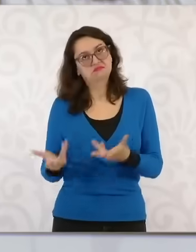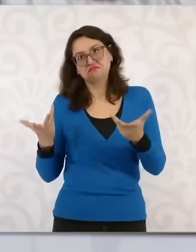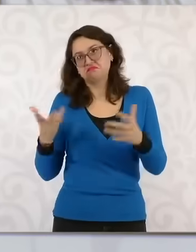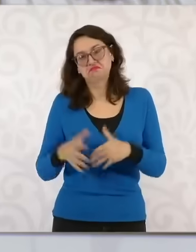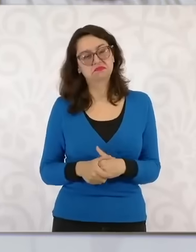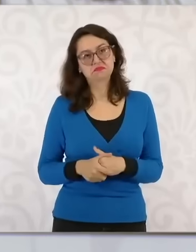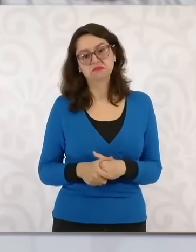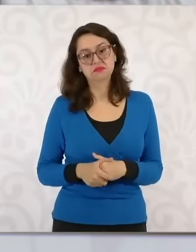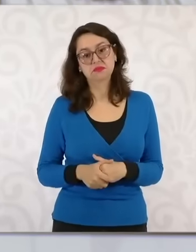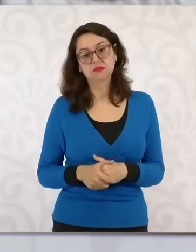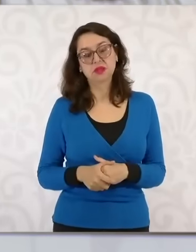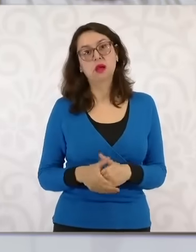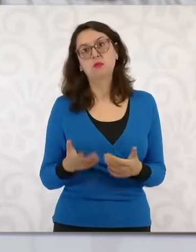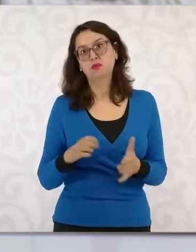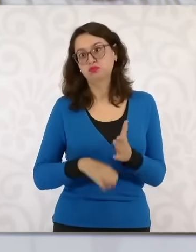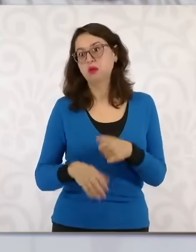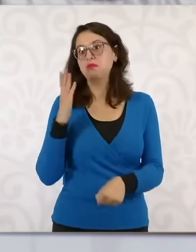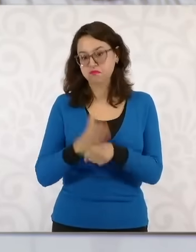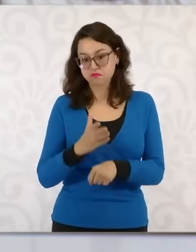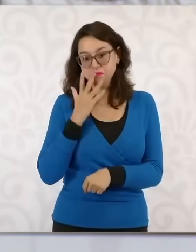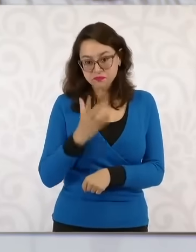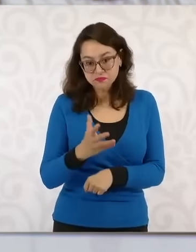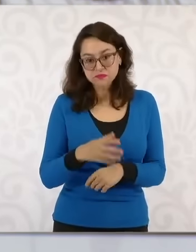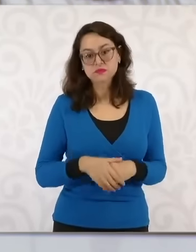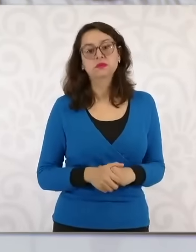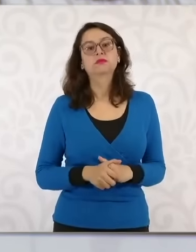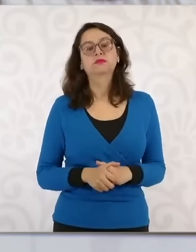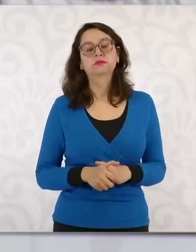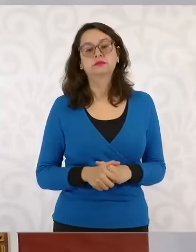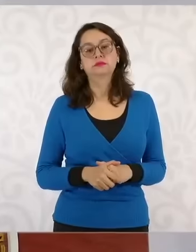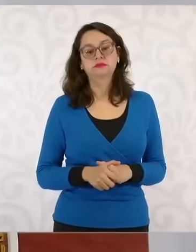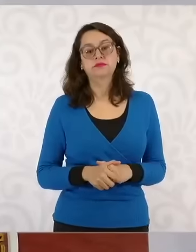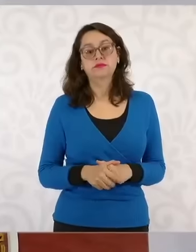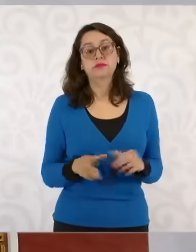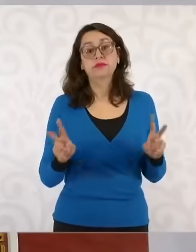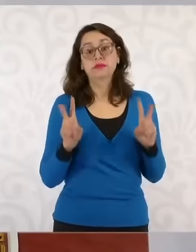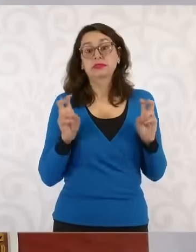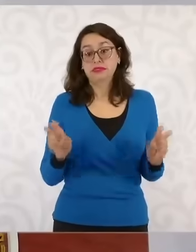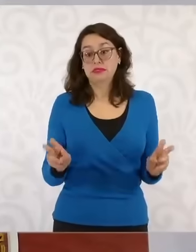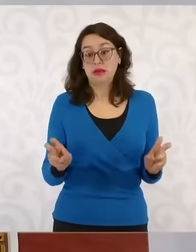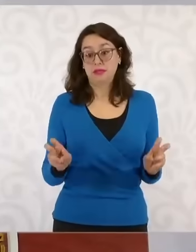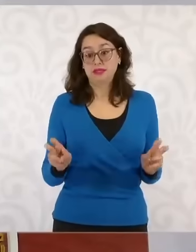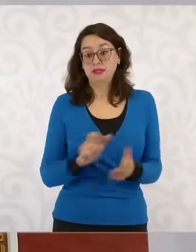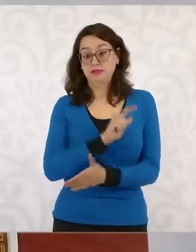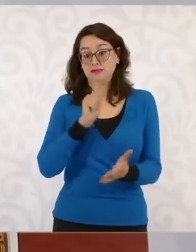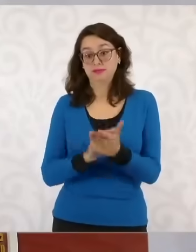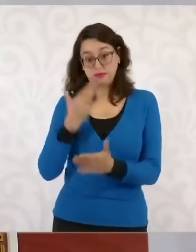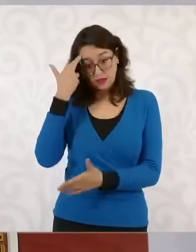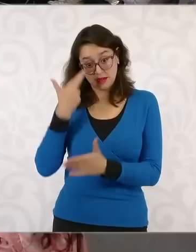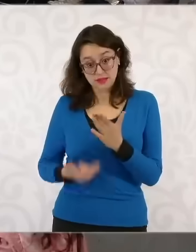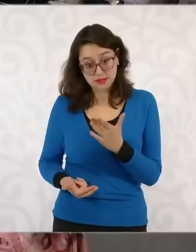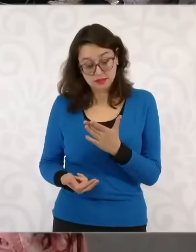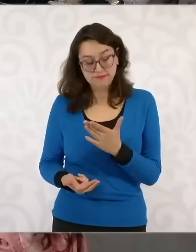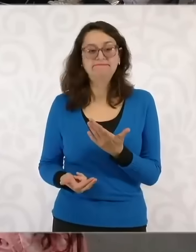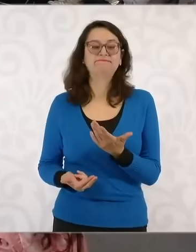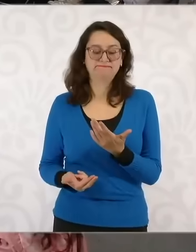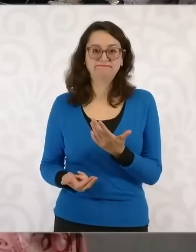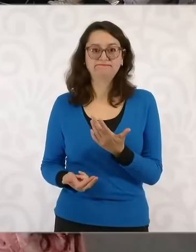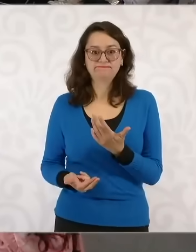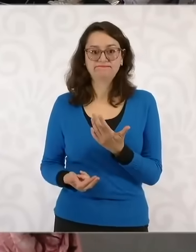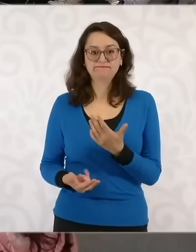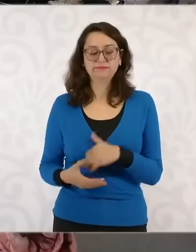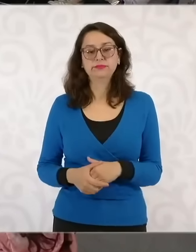que hemos planteado como cero impunidad en temas, repito, de delitos de alto impacto,